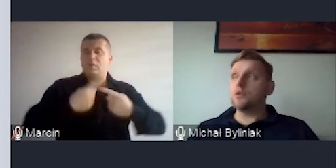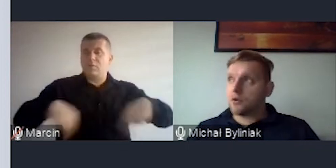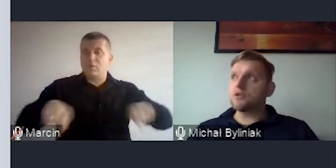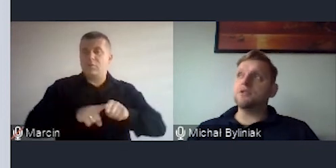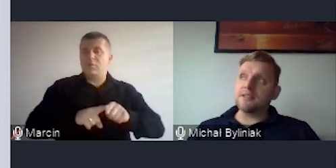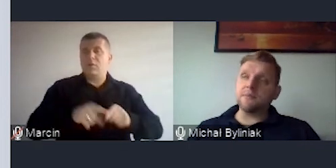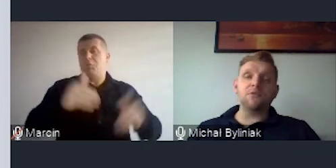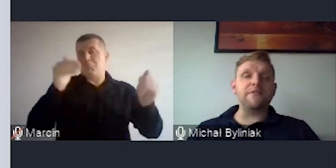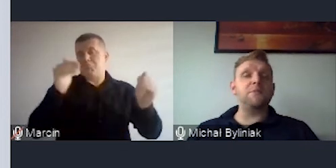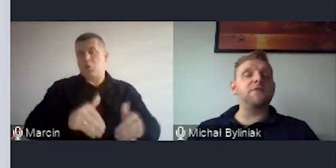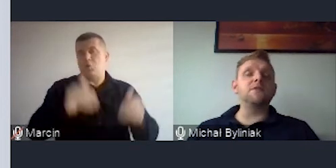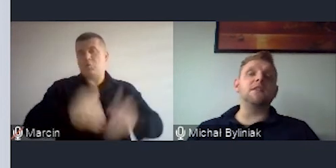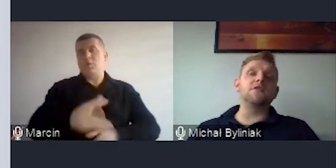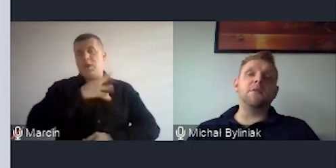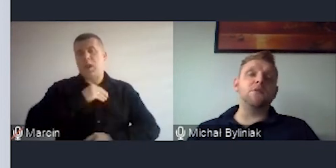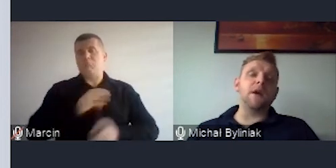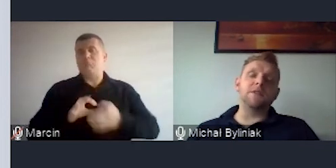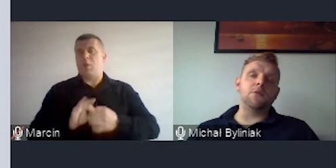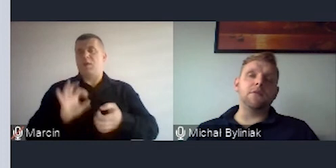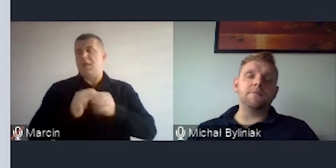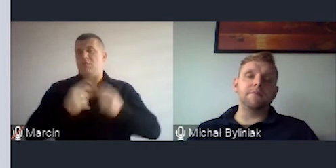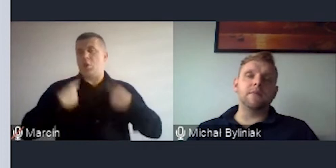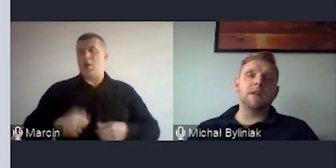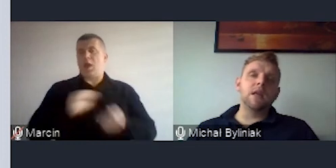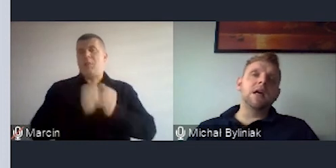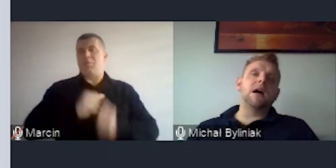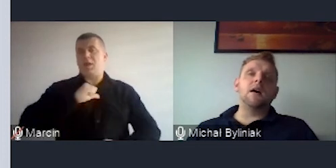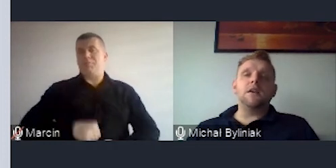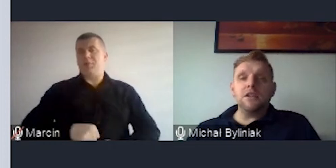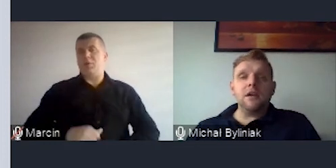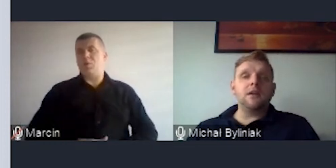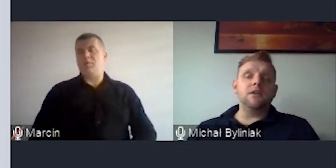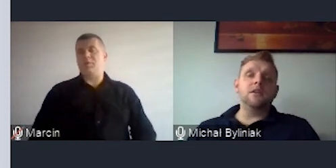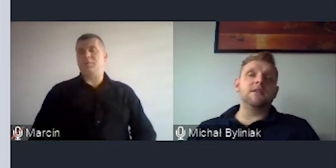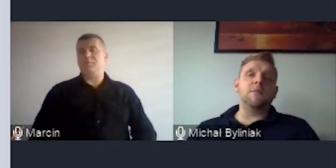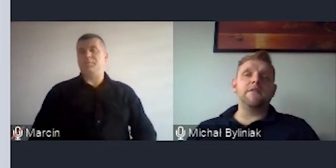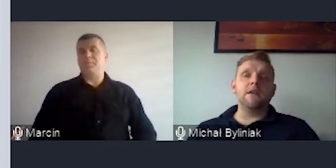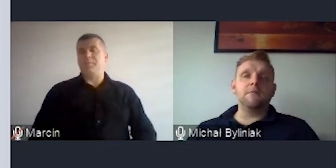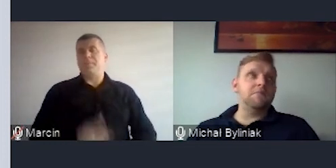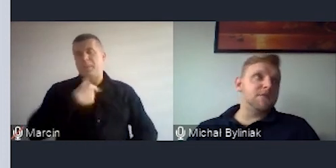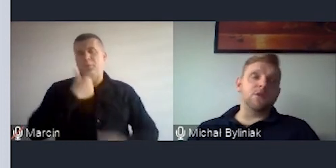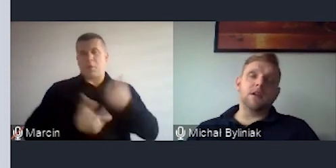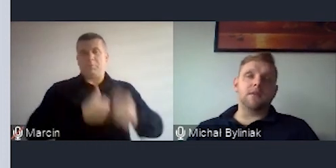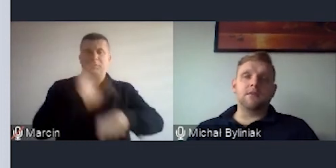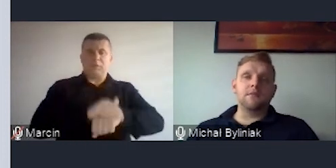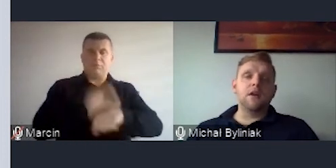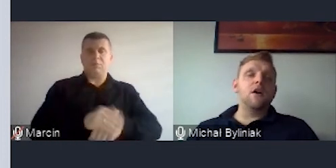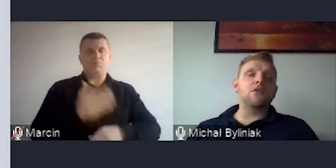który może być ze mną nawet powiązany osobowo lub kapitałowo idę i zamawiam z wolnej ręki.